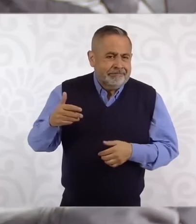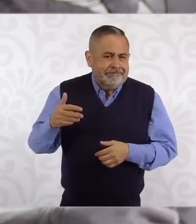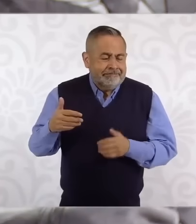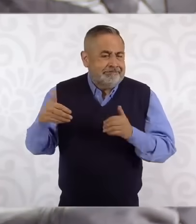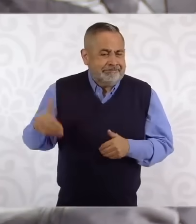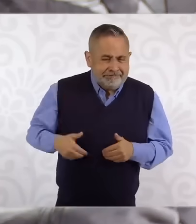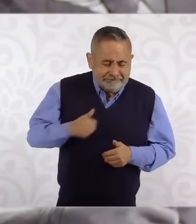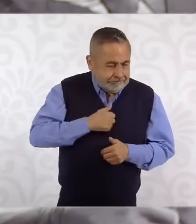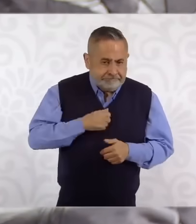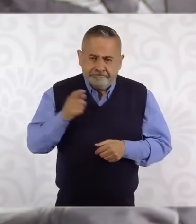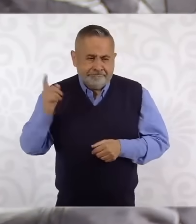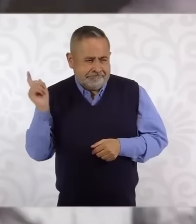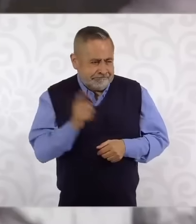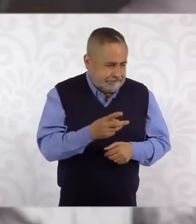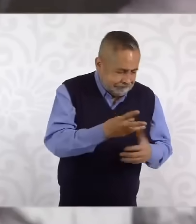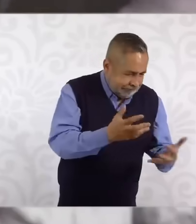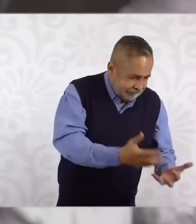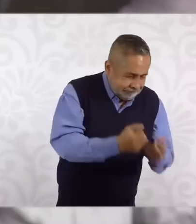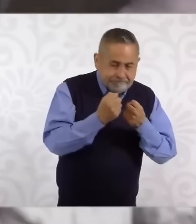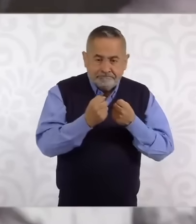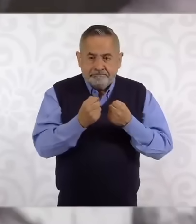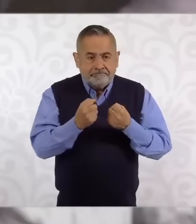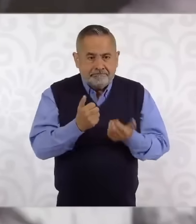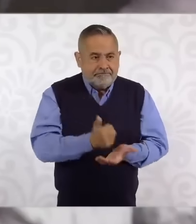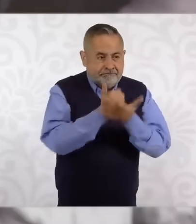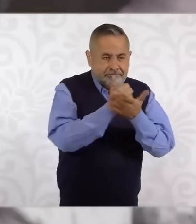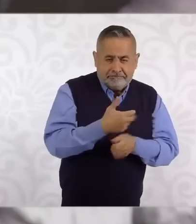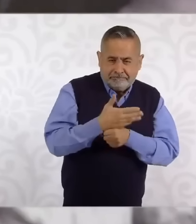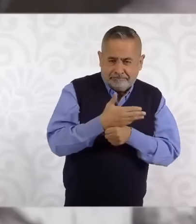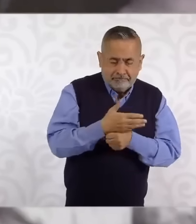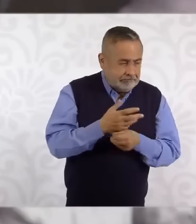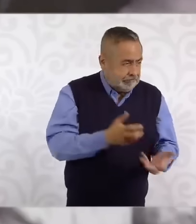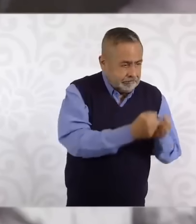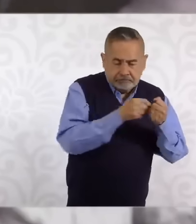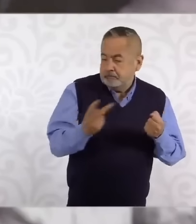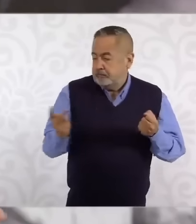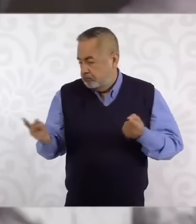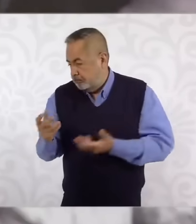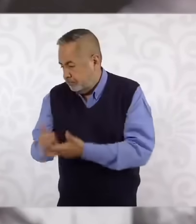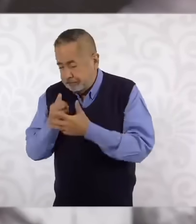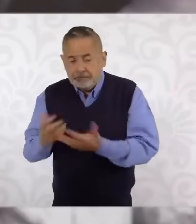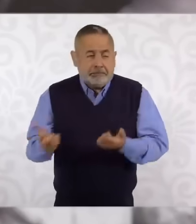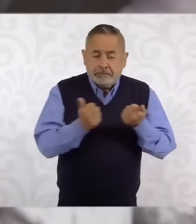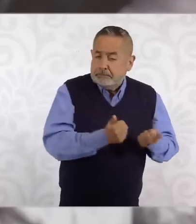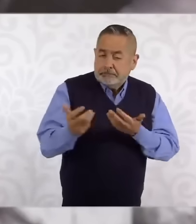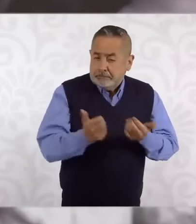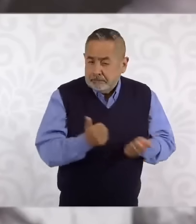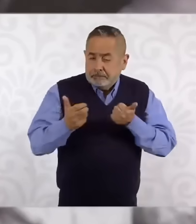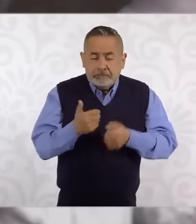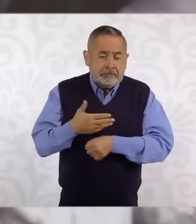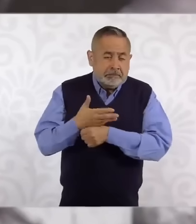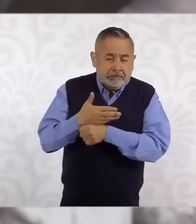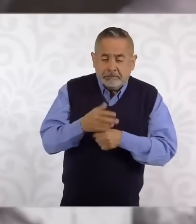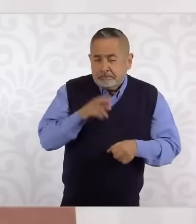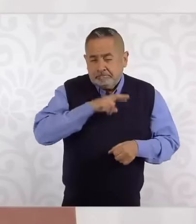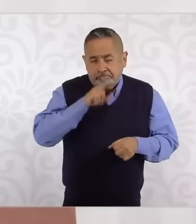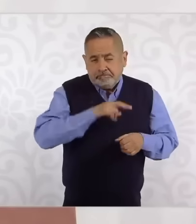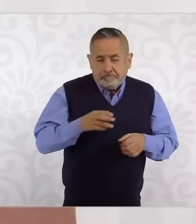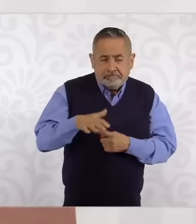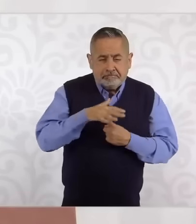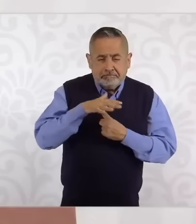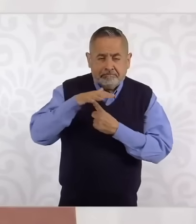tres elementos y también a otros dos de nosotros y son trasladados este en helicóptero. Era un